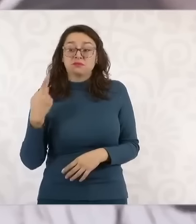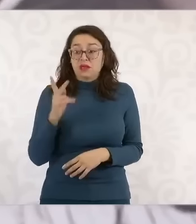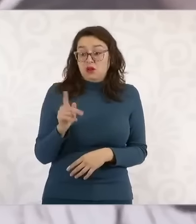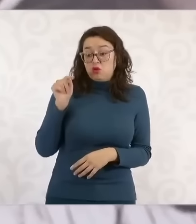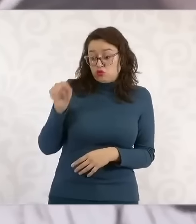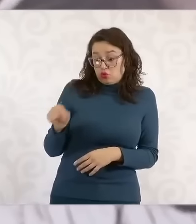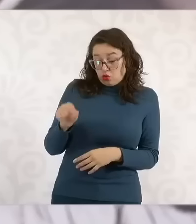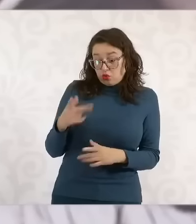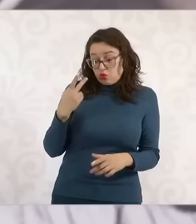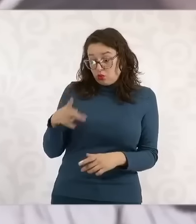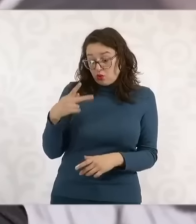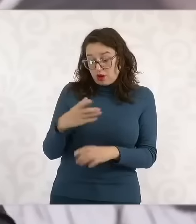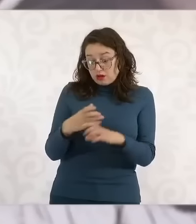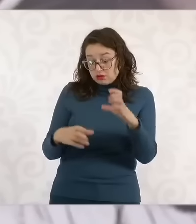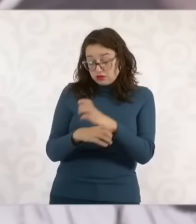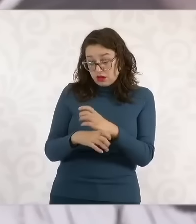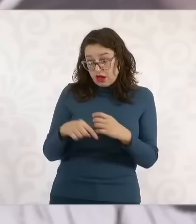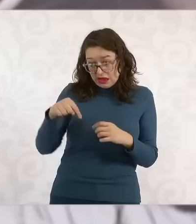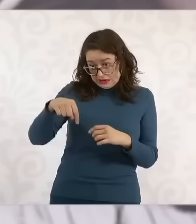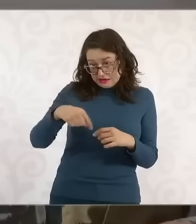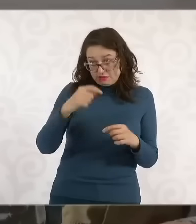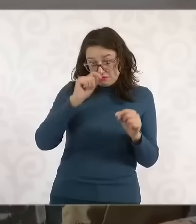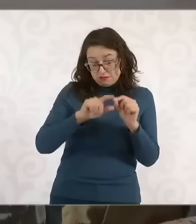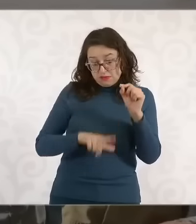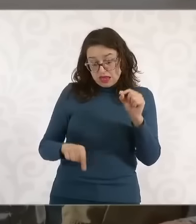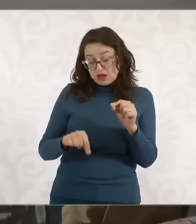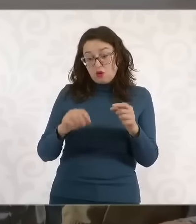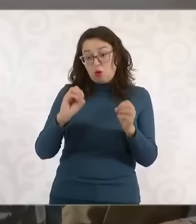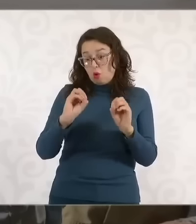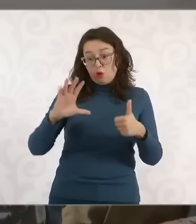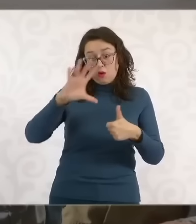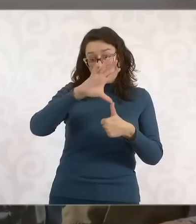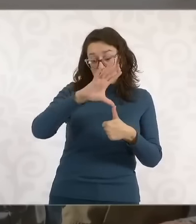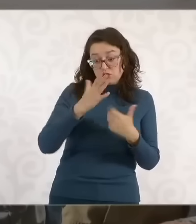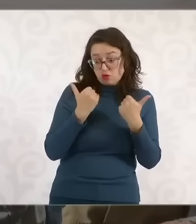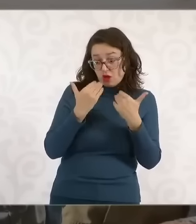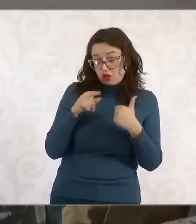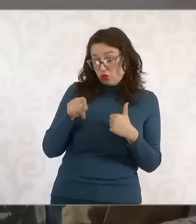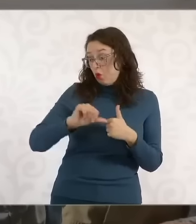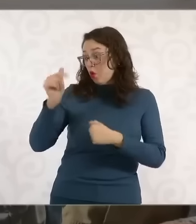entonces tienes aranceles más altos, ya no el 2.5. Por ejemplo, en la industria automotriz tienes 2.5